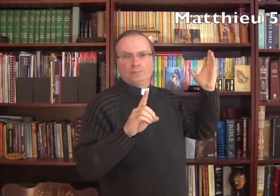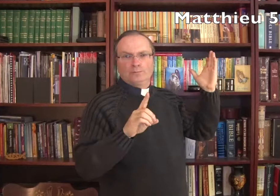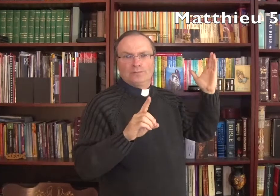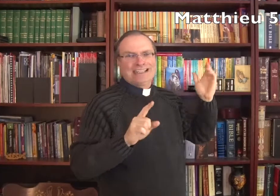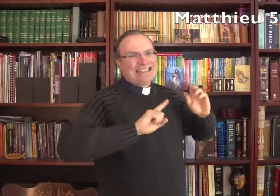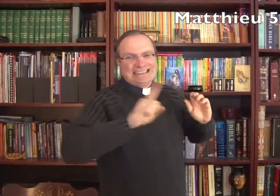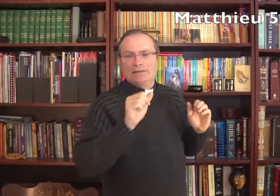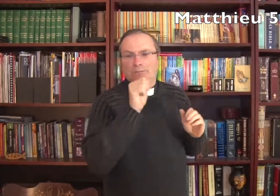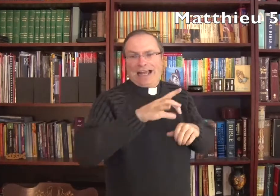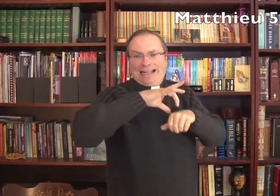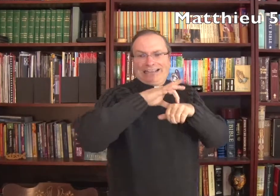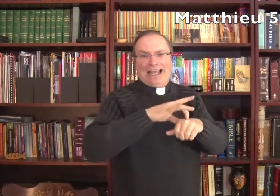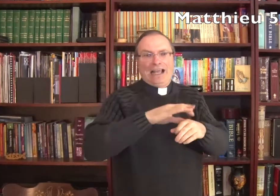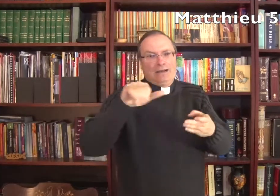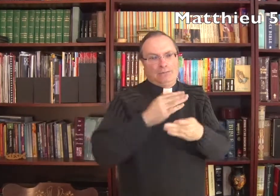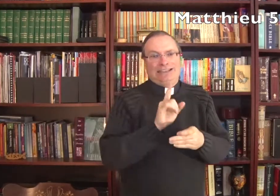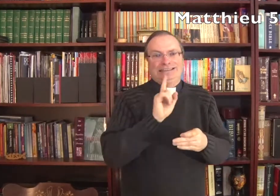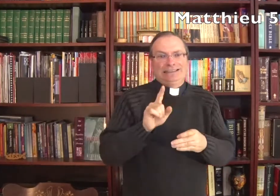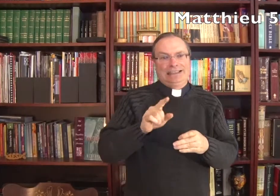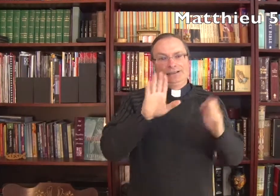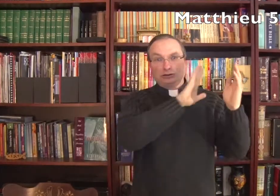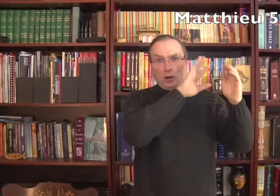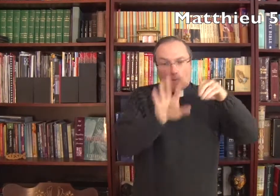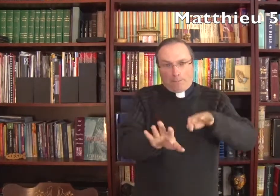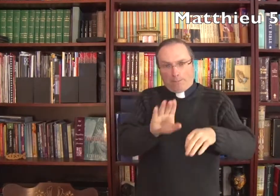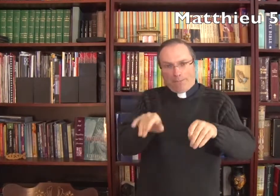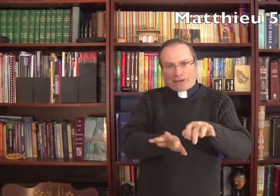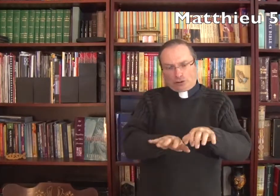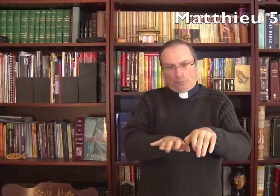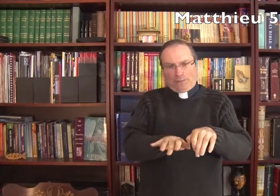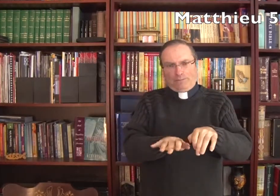ni par la terre, parce que c’est son marchepied,